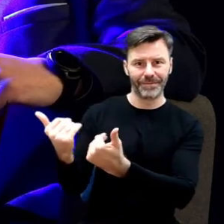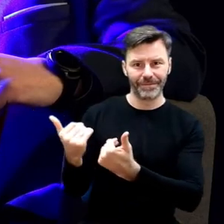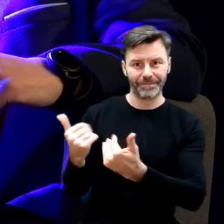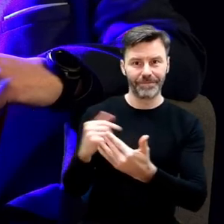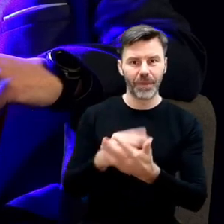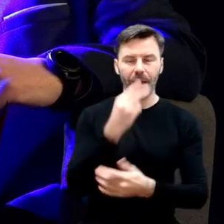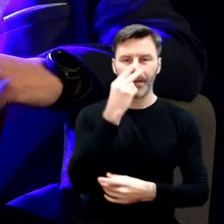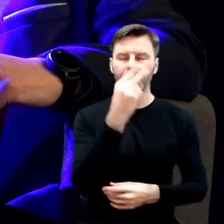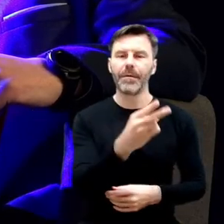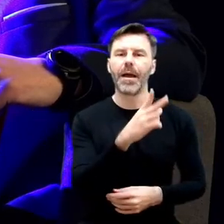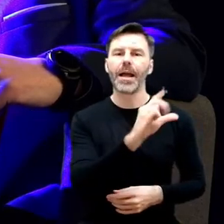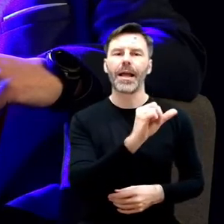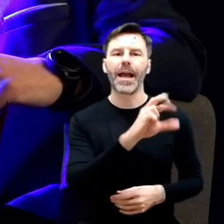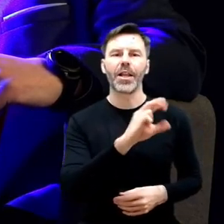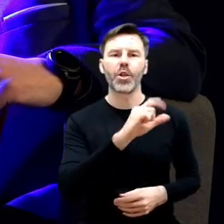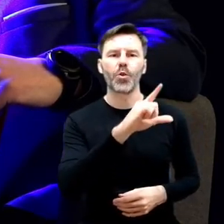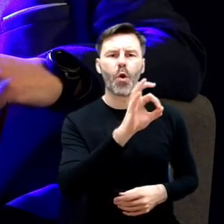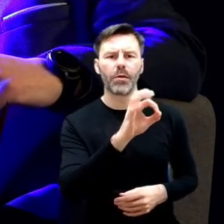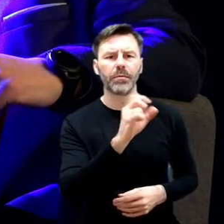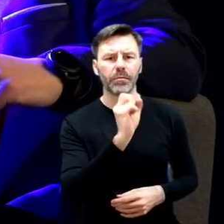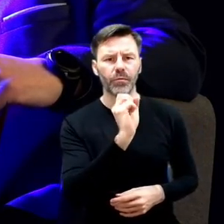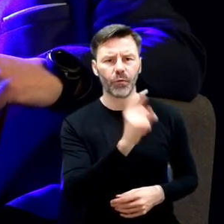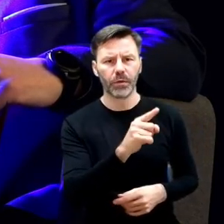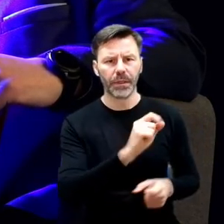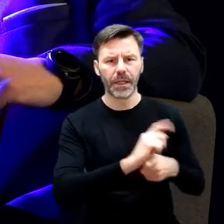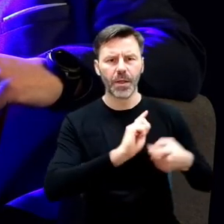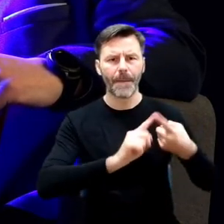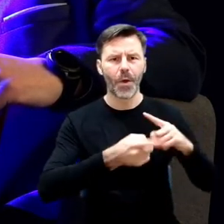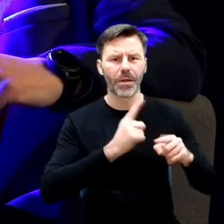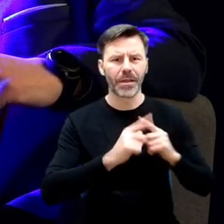w Karolinie też już toczy się od ładnych kilku lat,